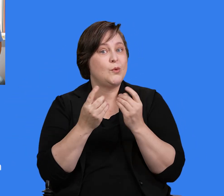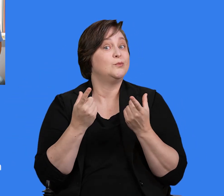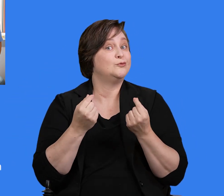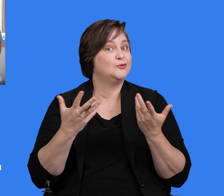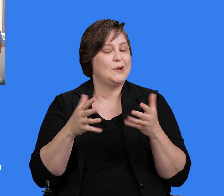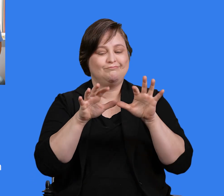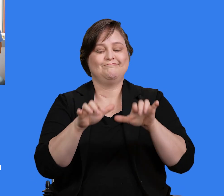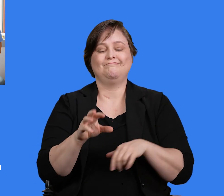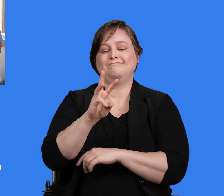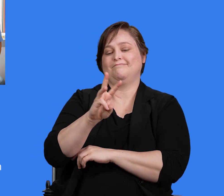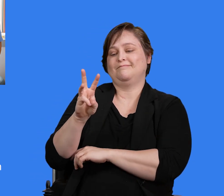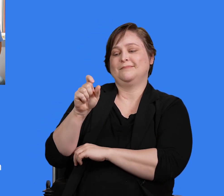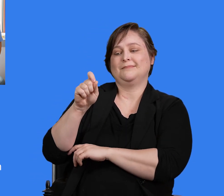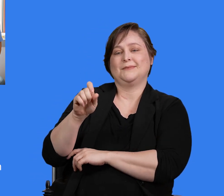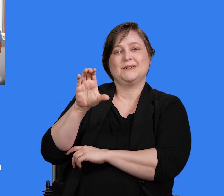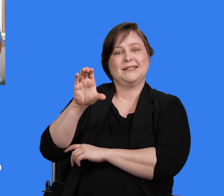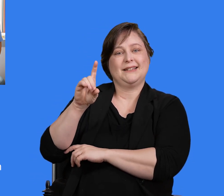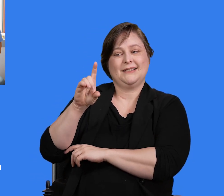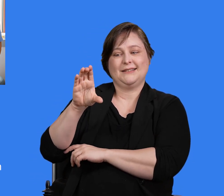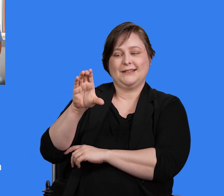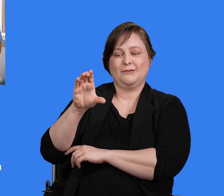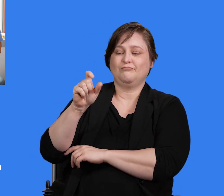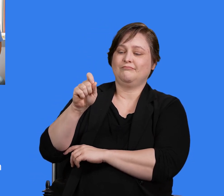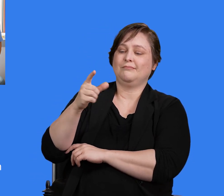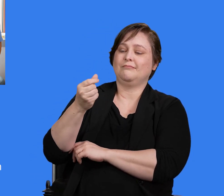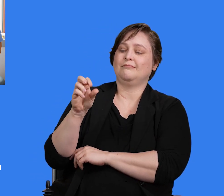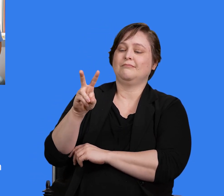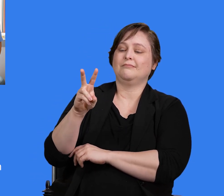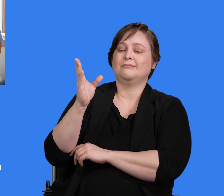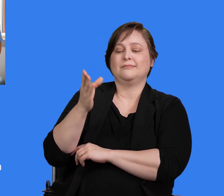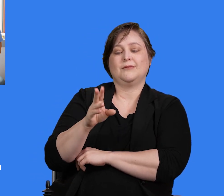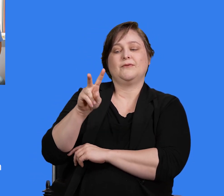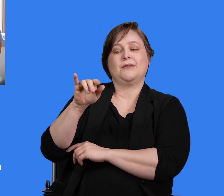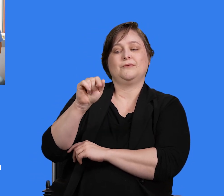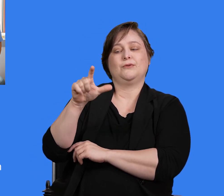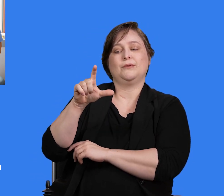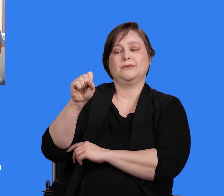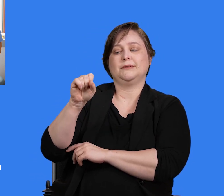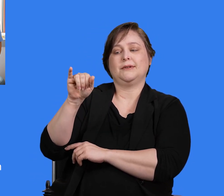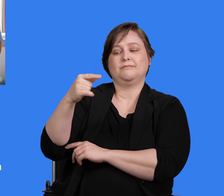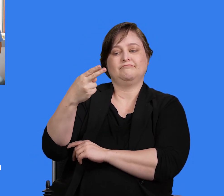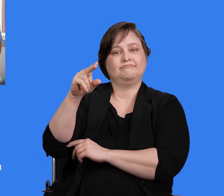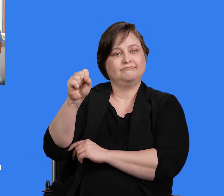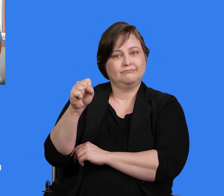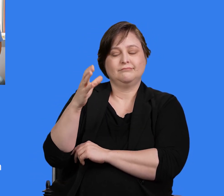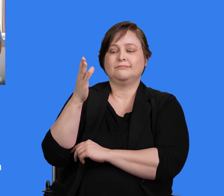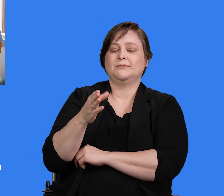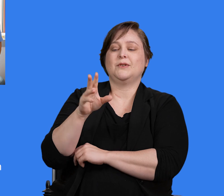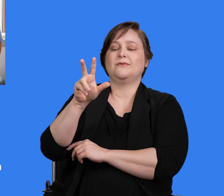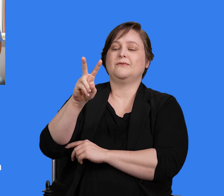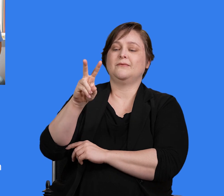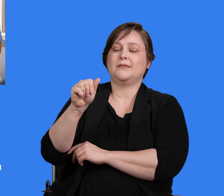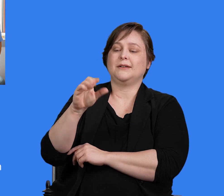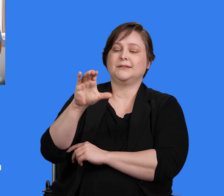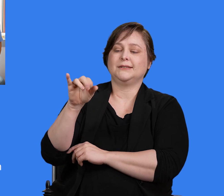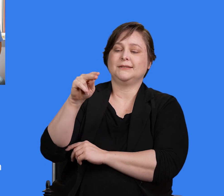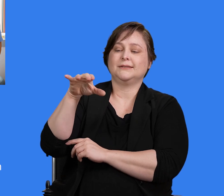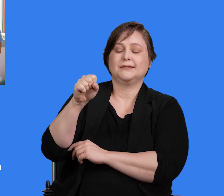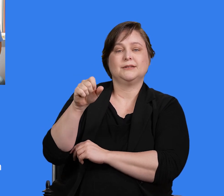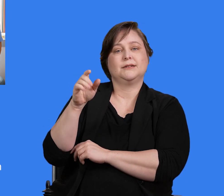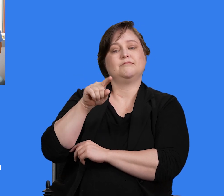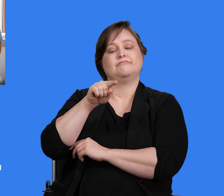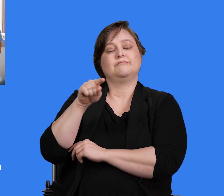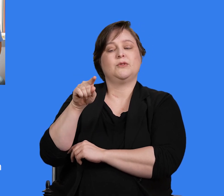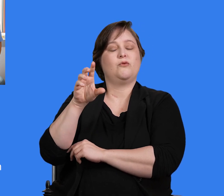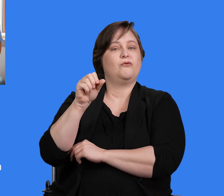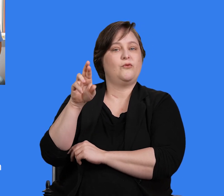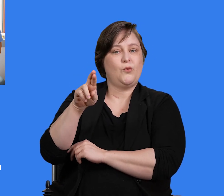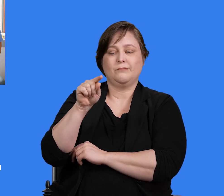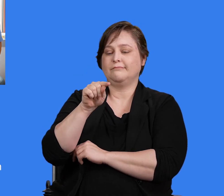www.cdc.gov/ vitalsigns/vaccines-for-children.